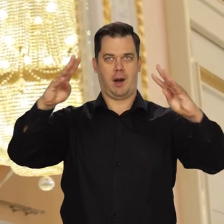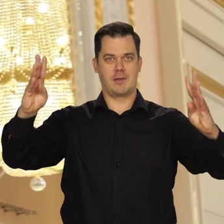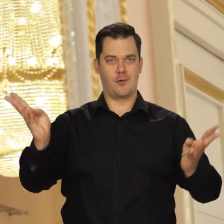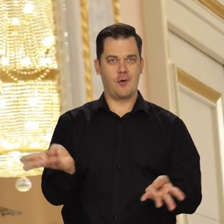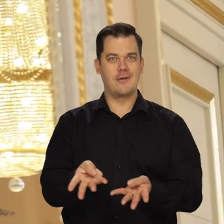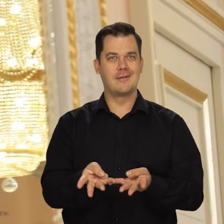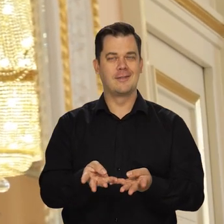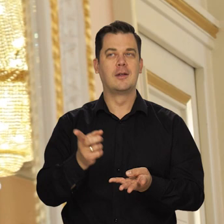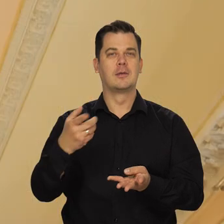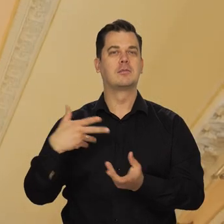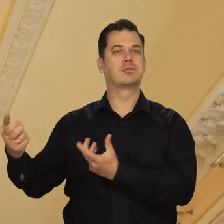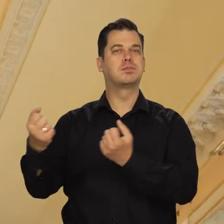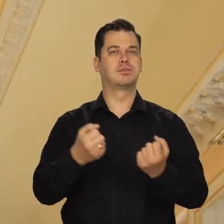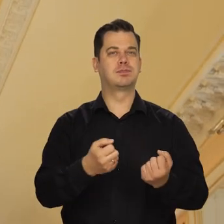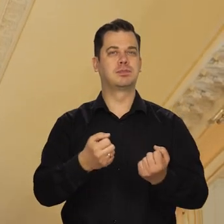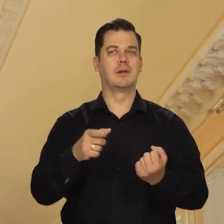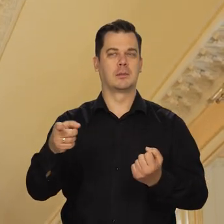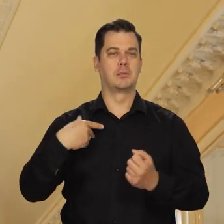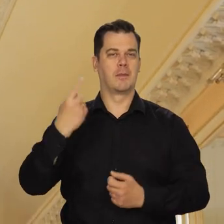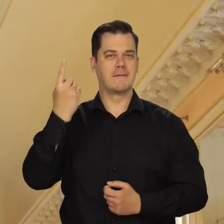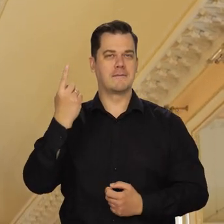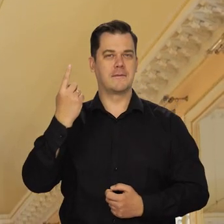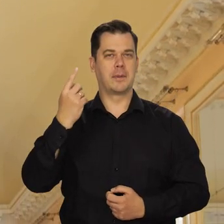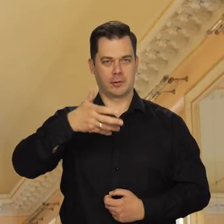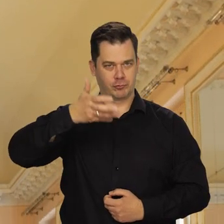które zostały sprowadzone z fabryki w Czechach.